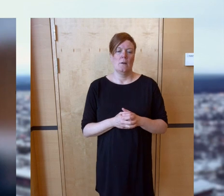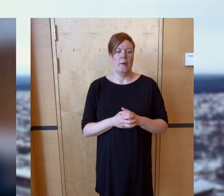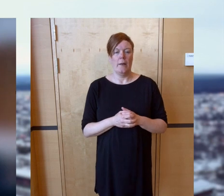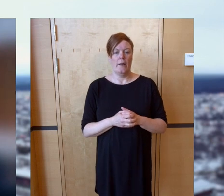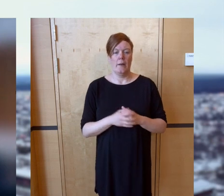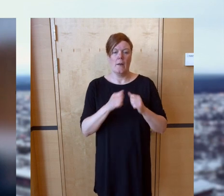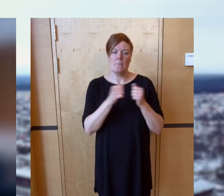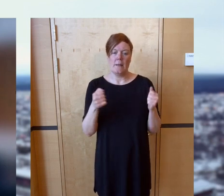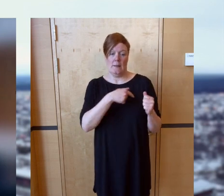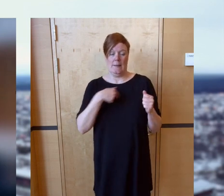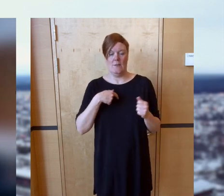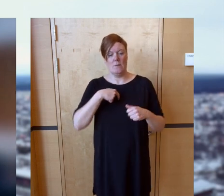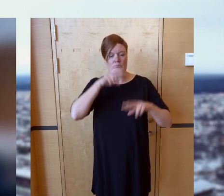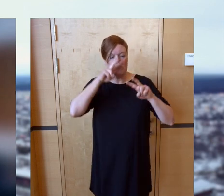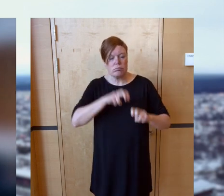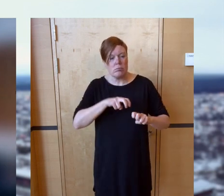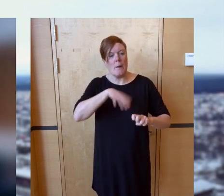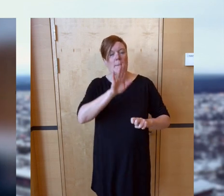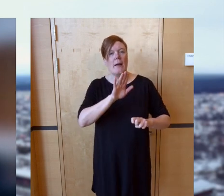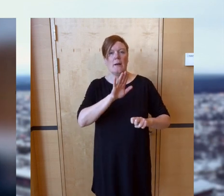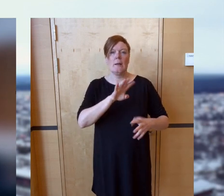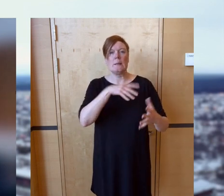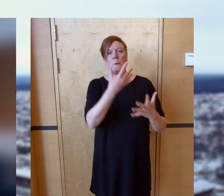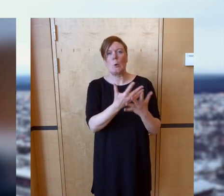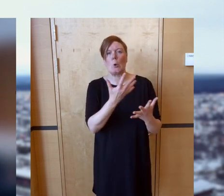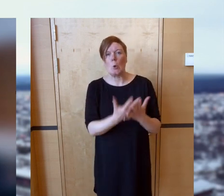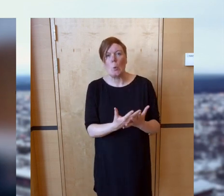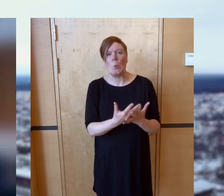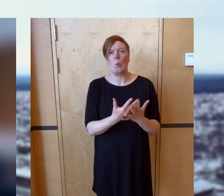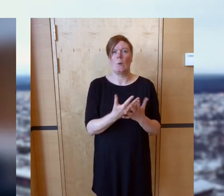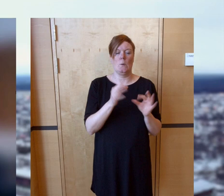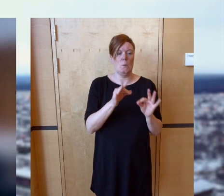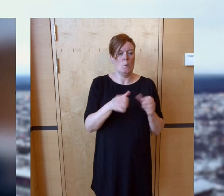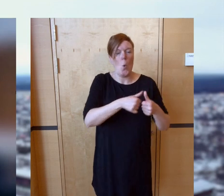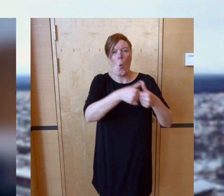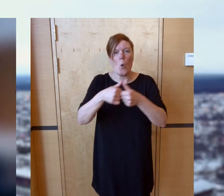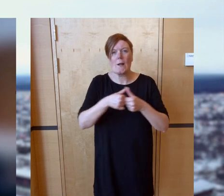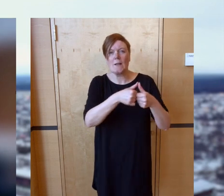Strukturen har man organisationsnummer planerad investering så vill du se hur ser